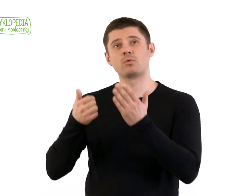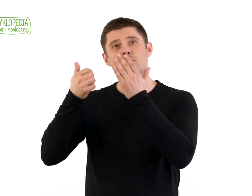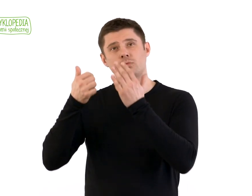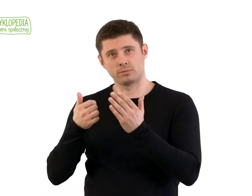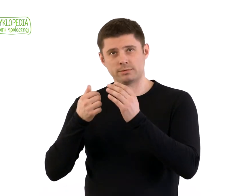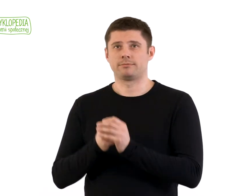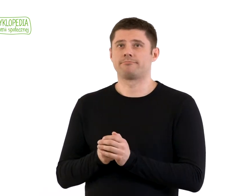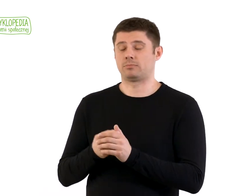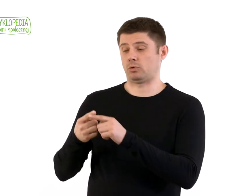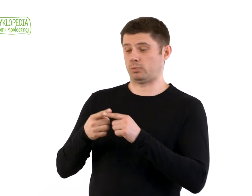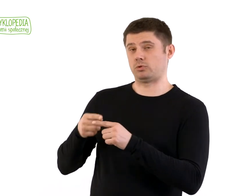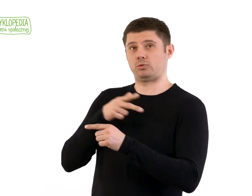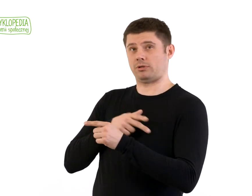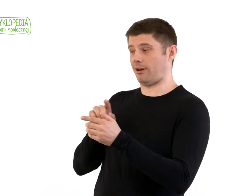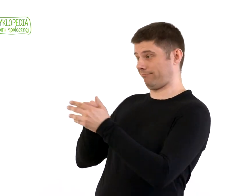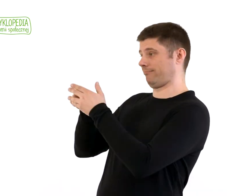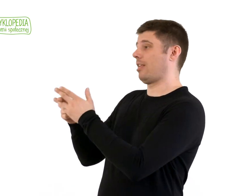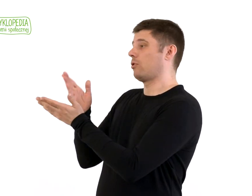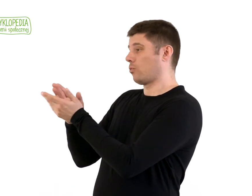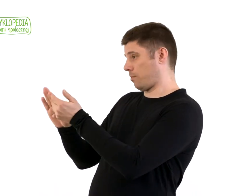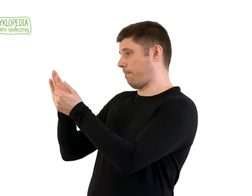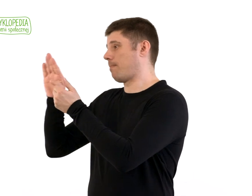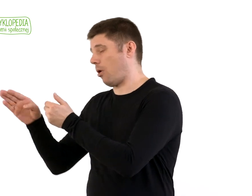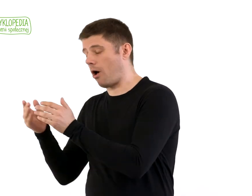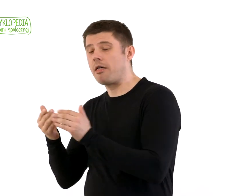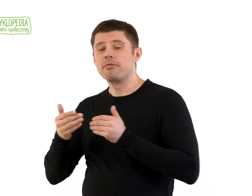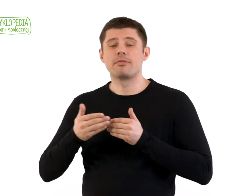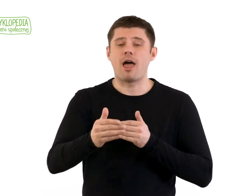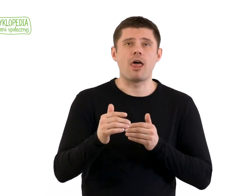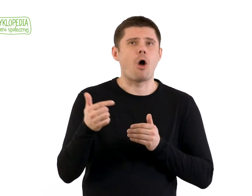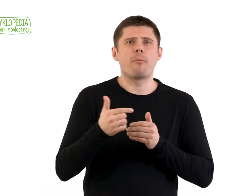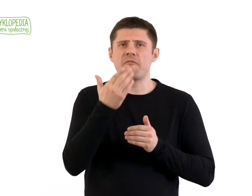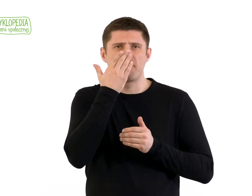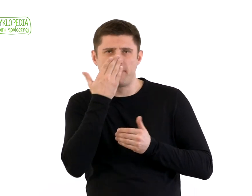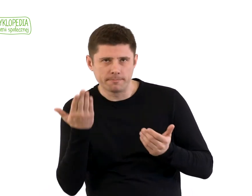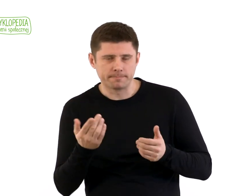Krok 6. Obowiązki po zarejestrowaniu spółdzielni socjalnej